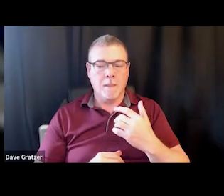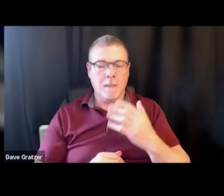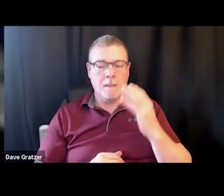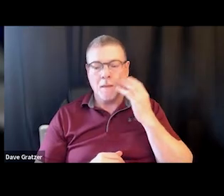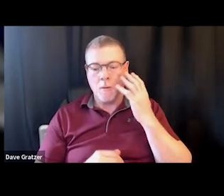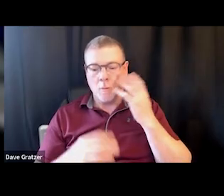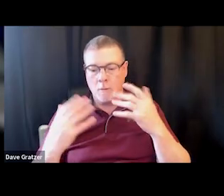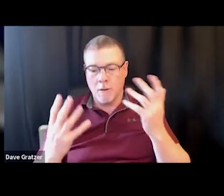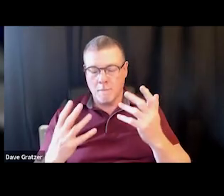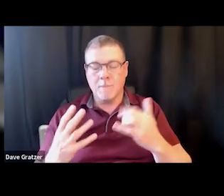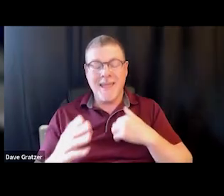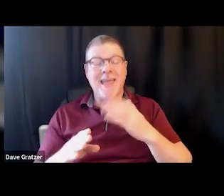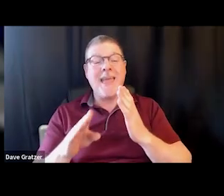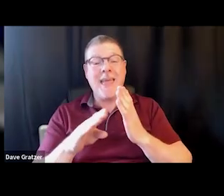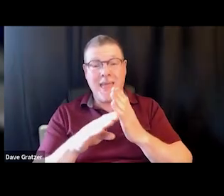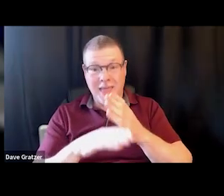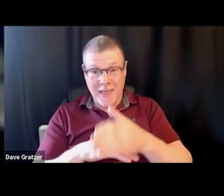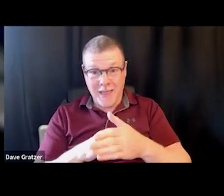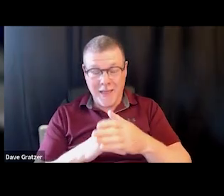Después de eso, empezaron a llamarme raro,